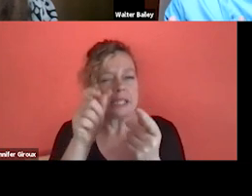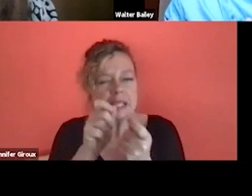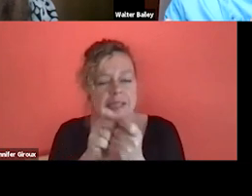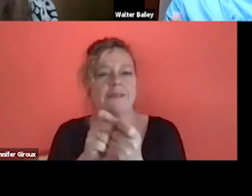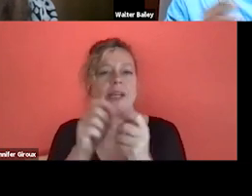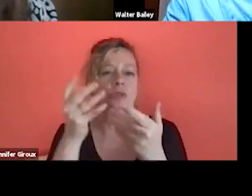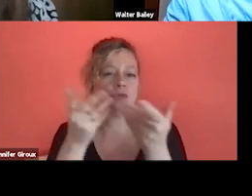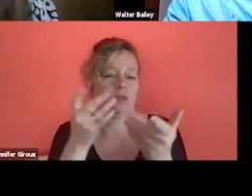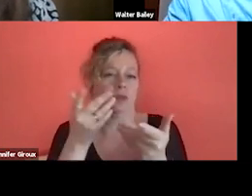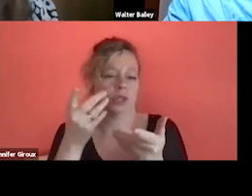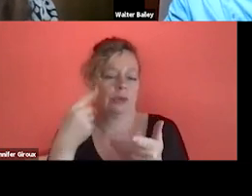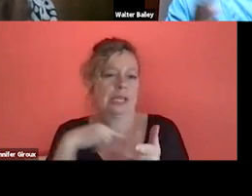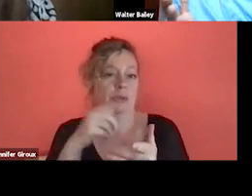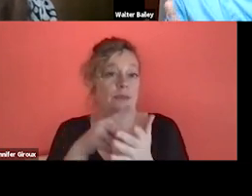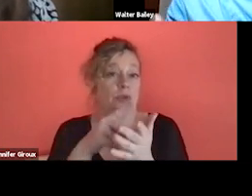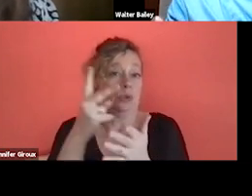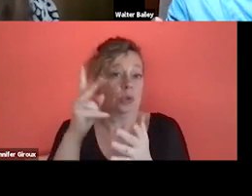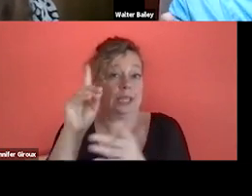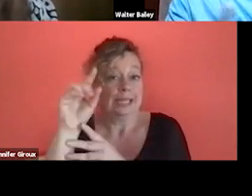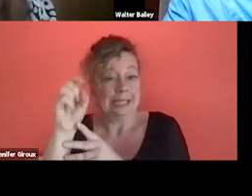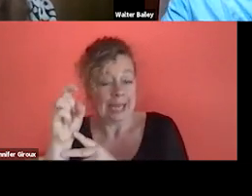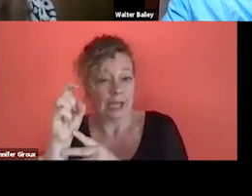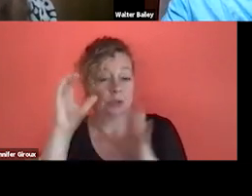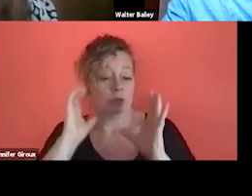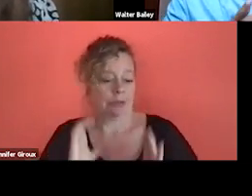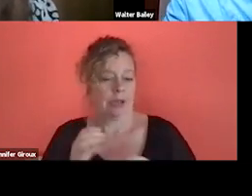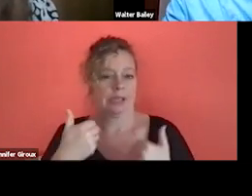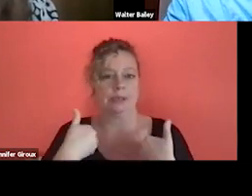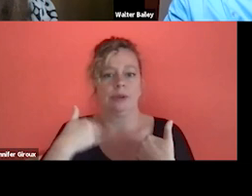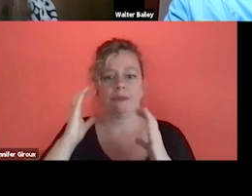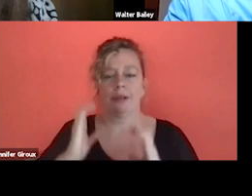Porque tenemos clientes con doble diagnóstico. Tenemos clientes que están en la escala del uso de sustancias.